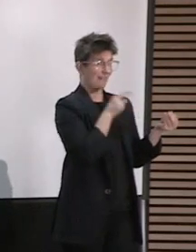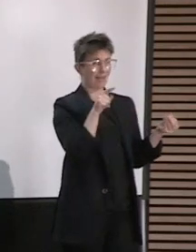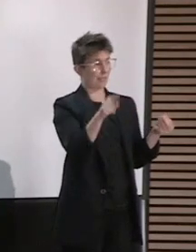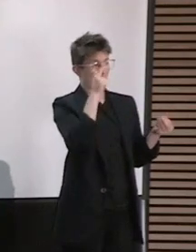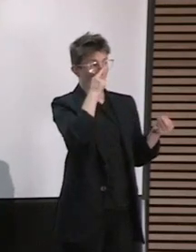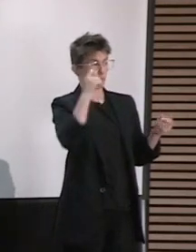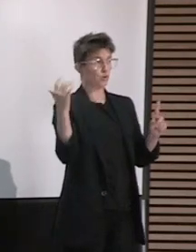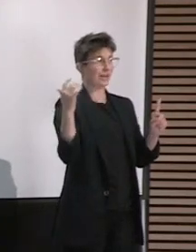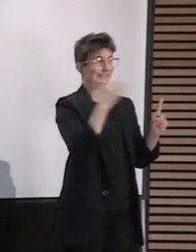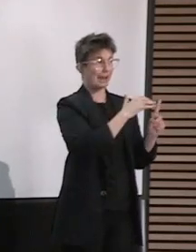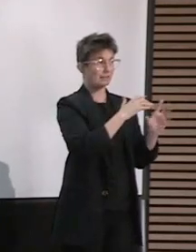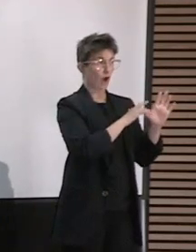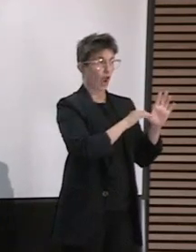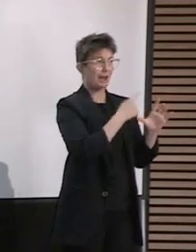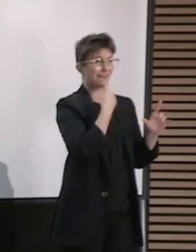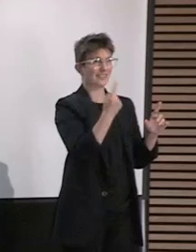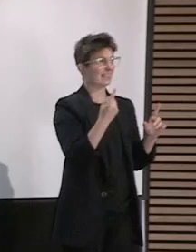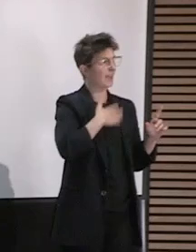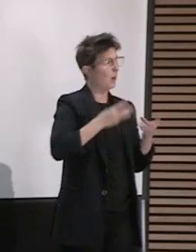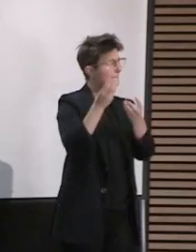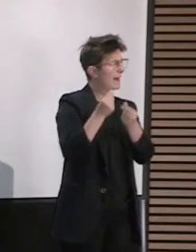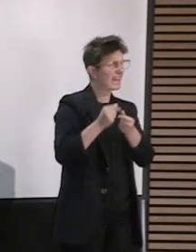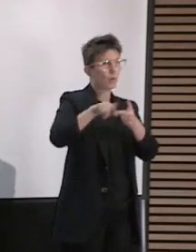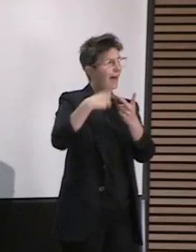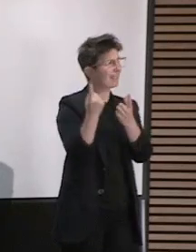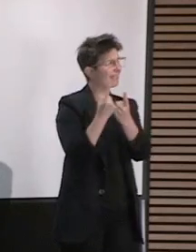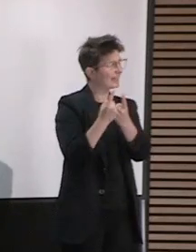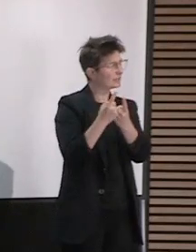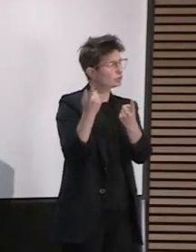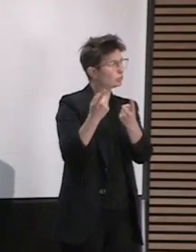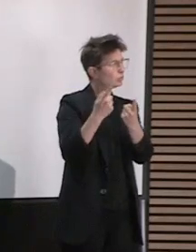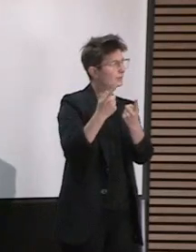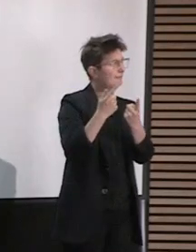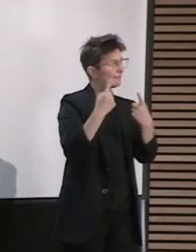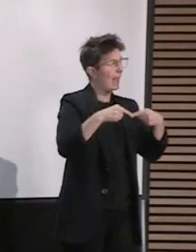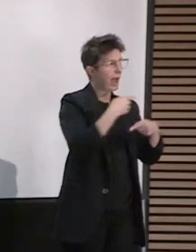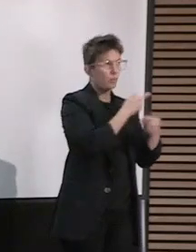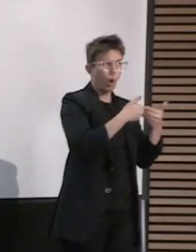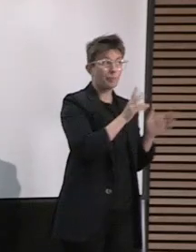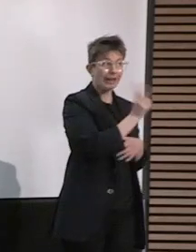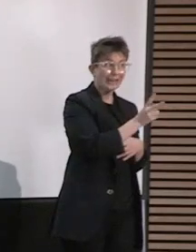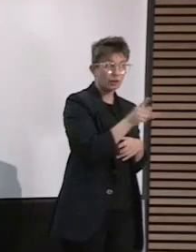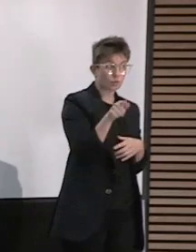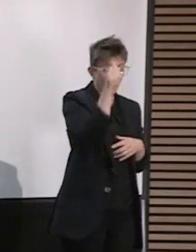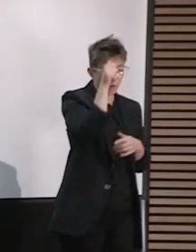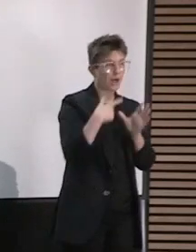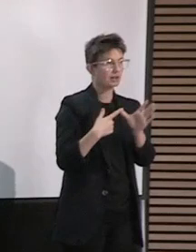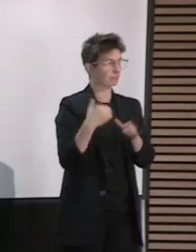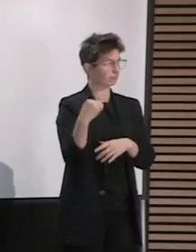ka taea e matou te whakarato i tera etahi atu tikanga. kairipoata: .. tono kereme ki